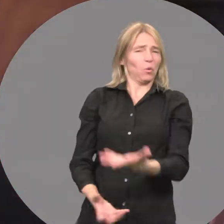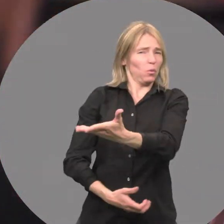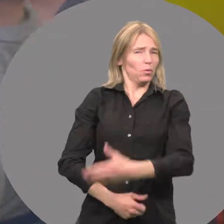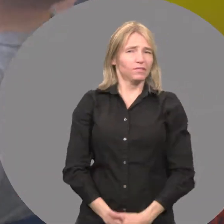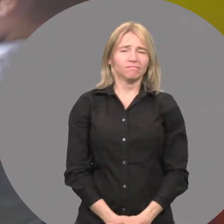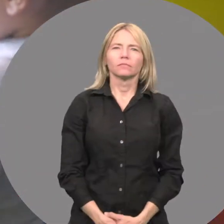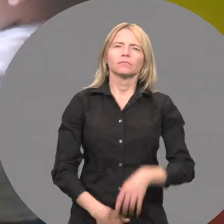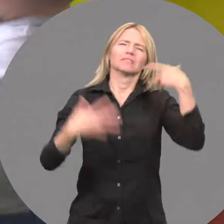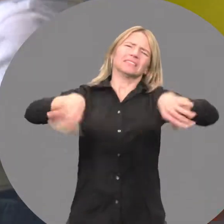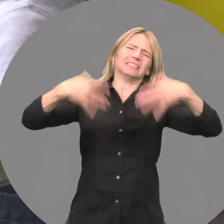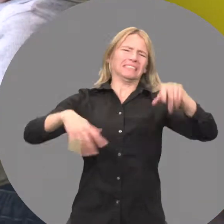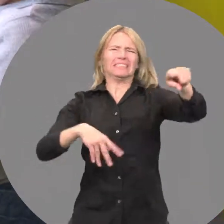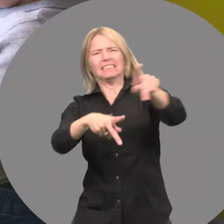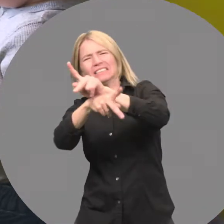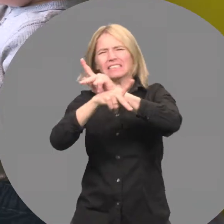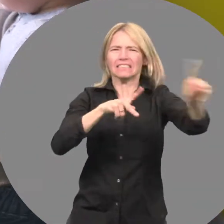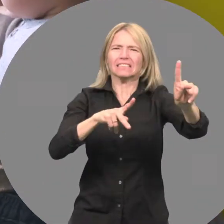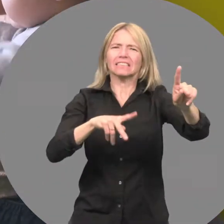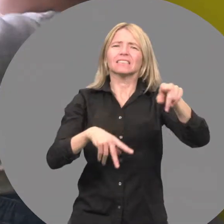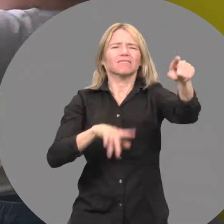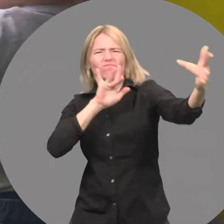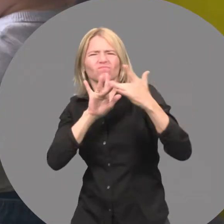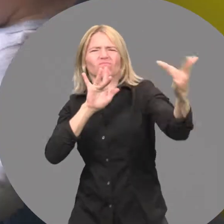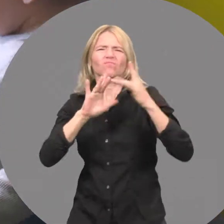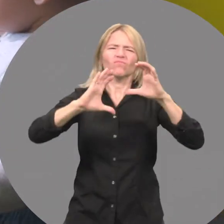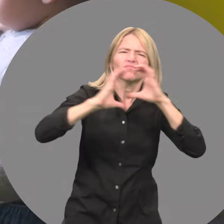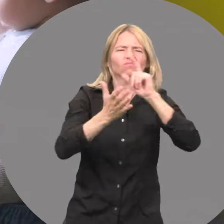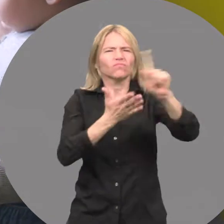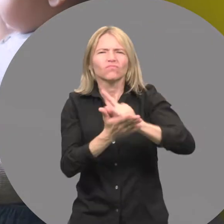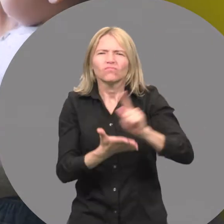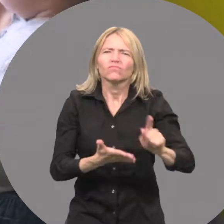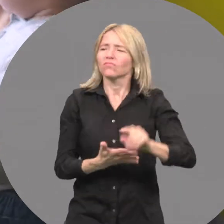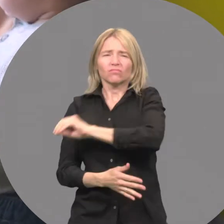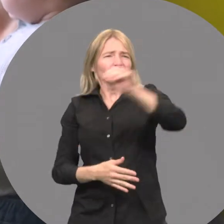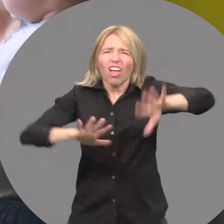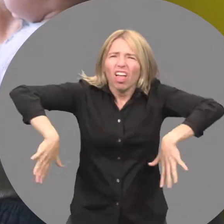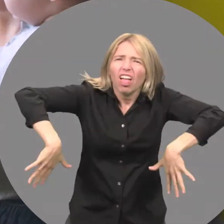Andrew : Michele est très professionnelle. Elle communique avec nous chaque semaine,